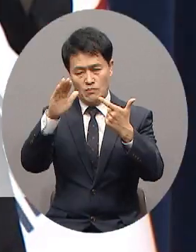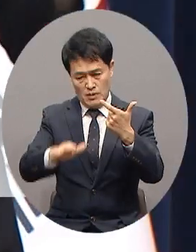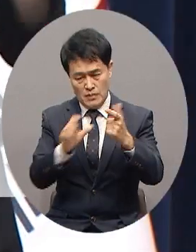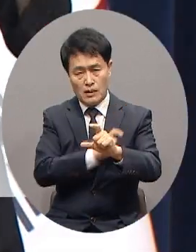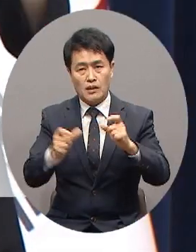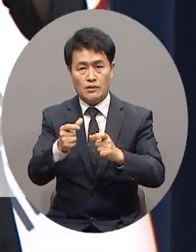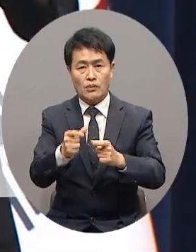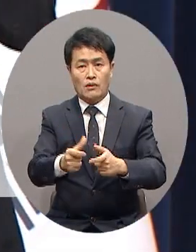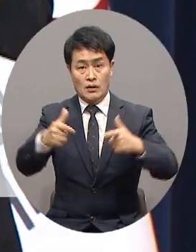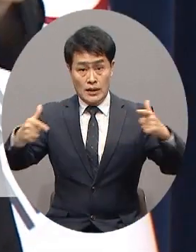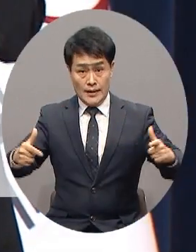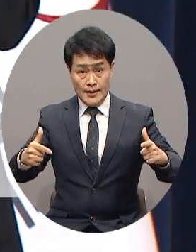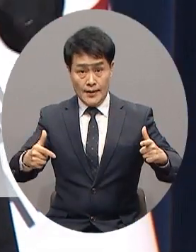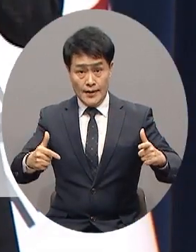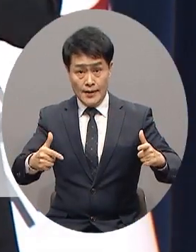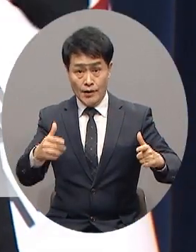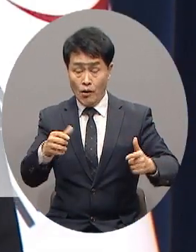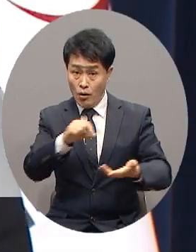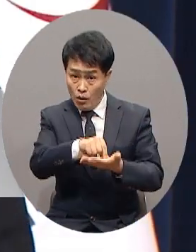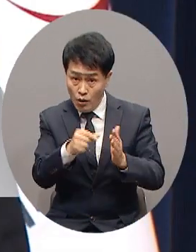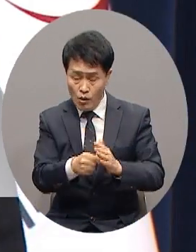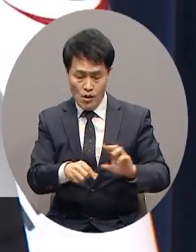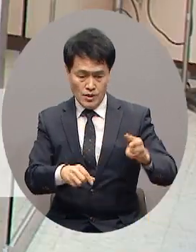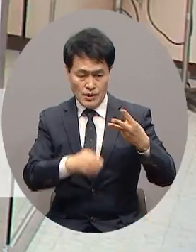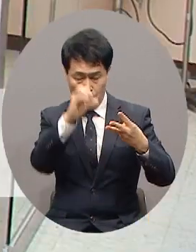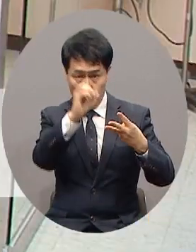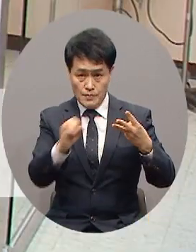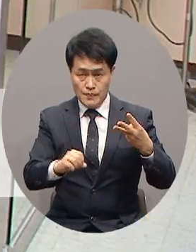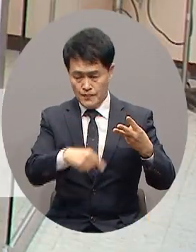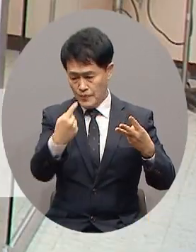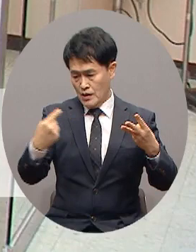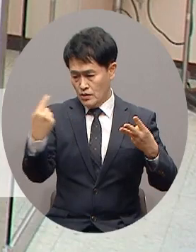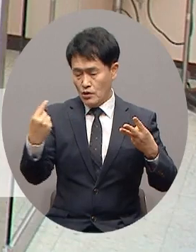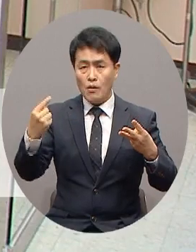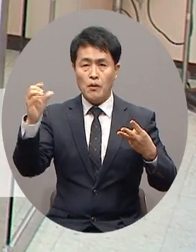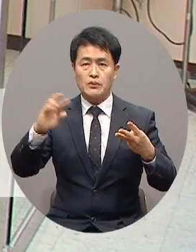1세 미만 소아에만 적용하던 연령을 6세미만 소아까지 확대하고 최대 가산 수준도